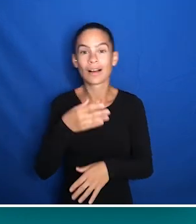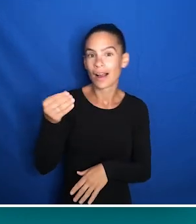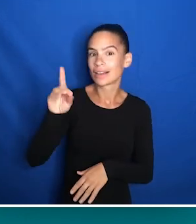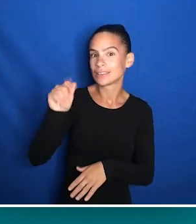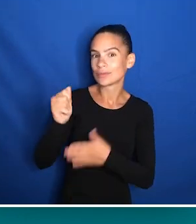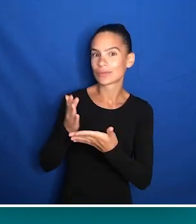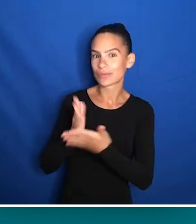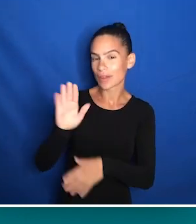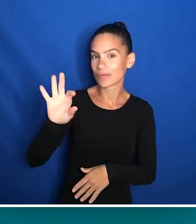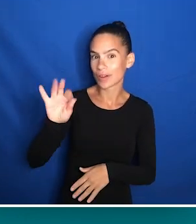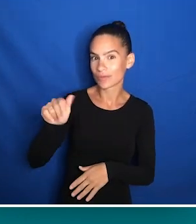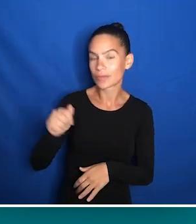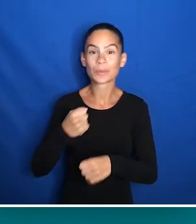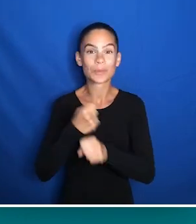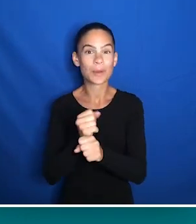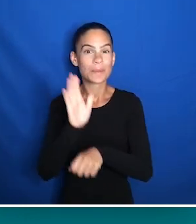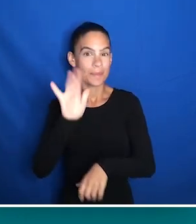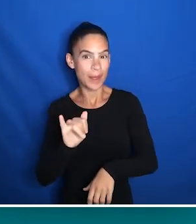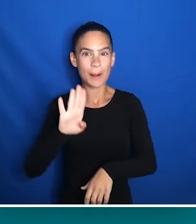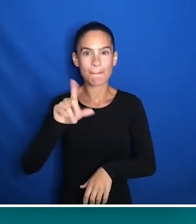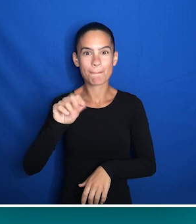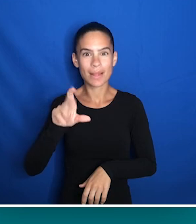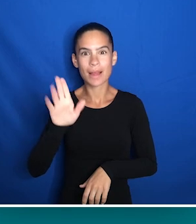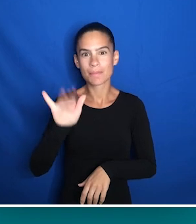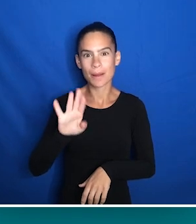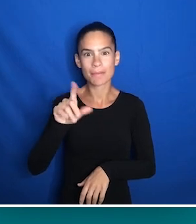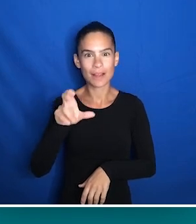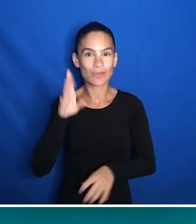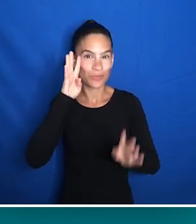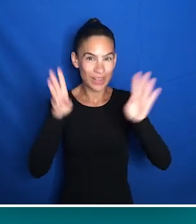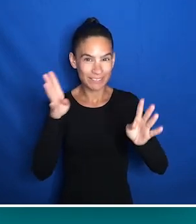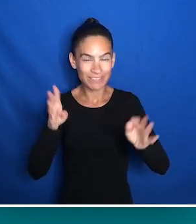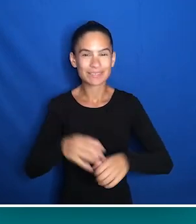y Derechos de Discapacidad de Florida. Producido por Block by Block Creative.